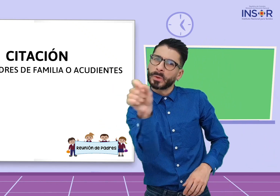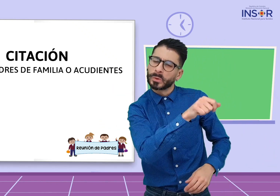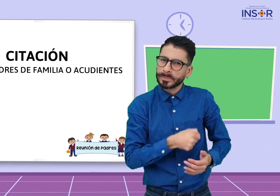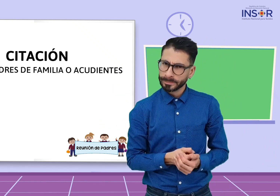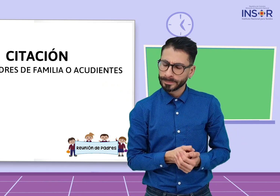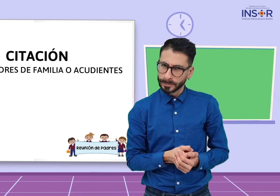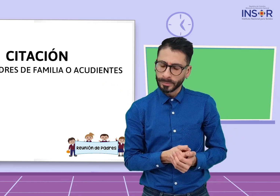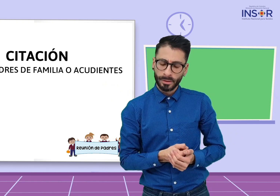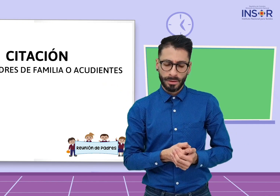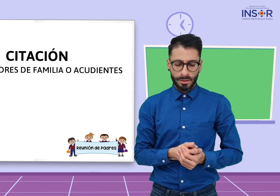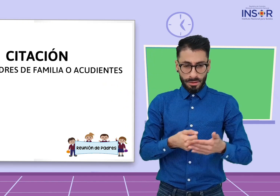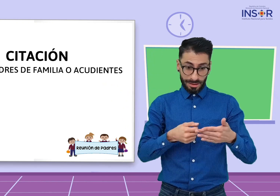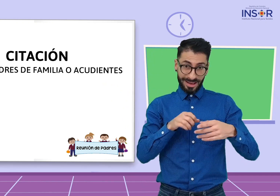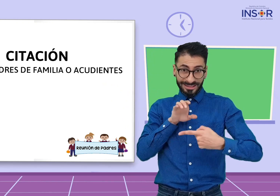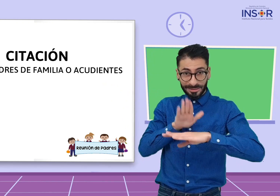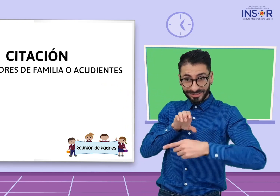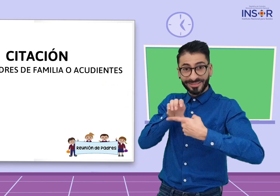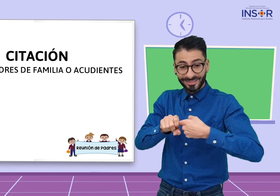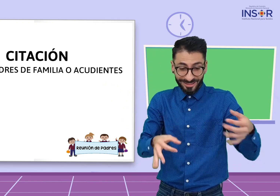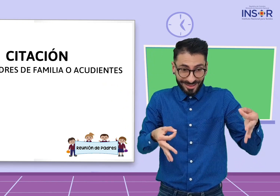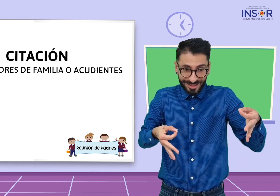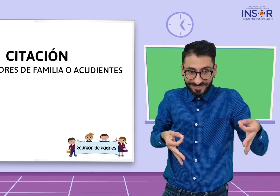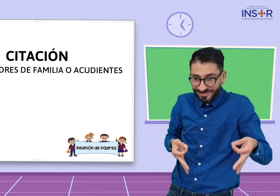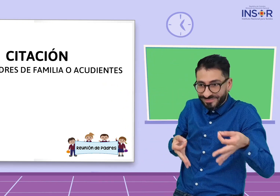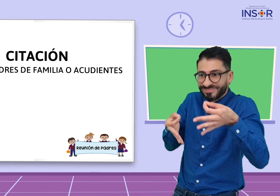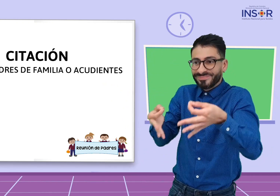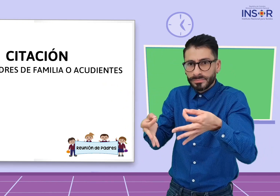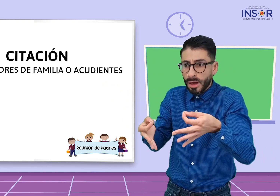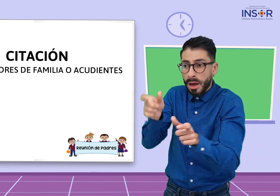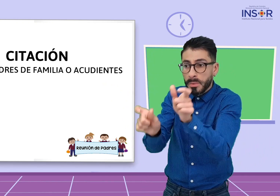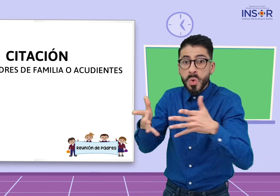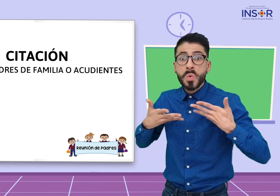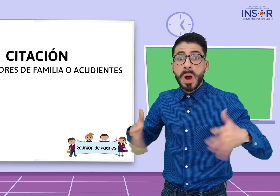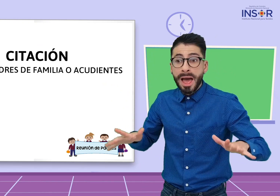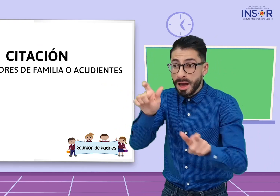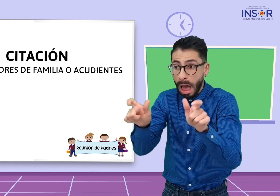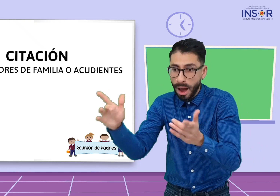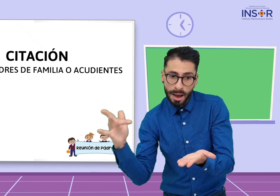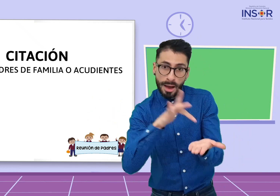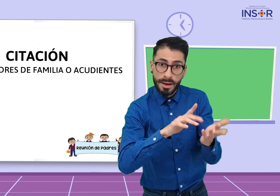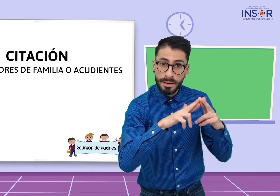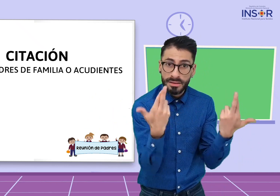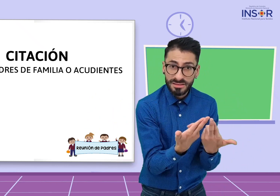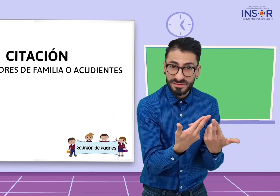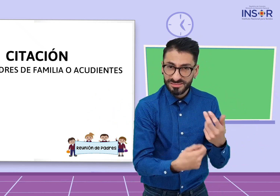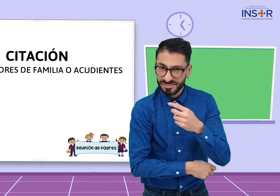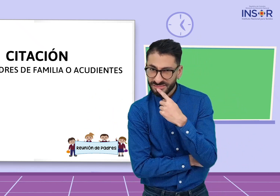Quiero preguntarles: ¿Cualquier persona puede ir a la reunión?